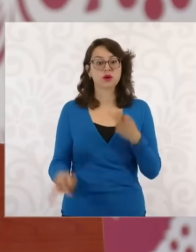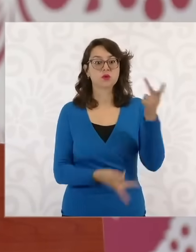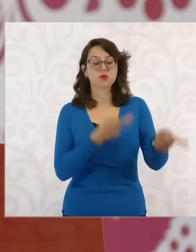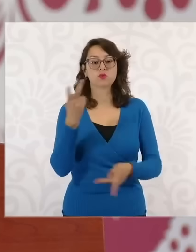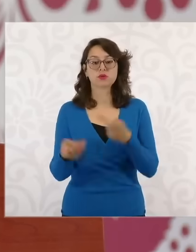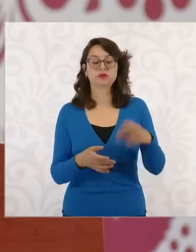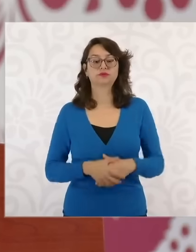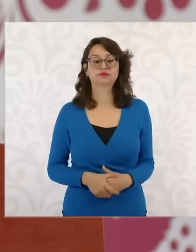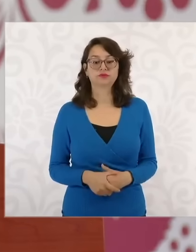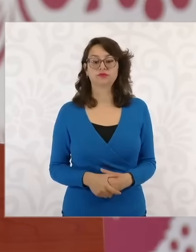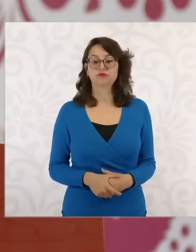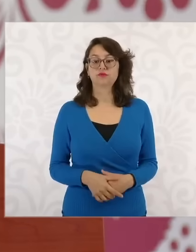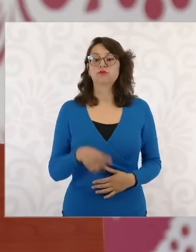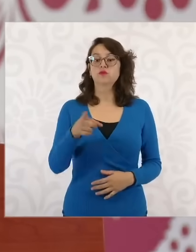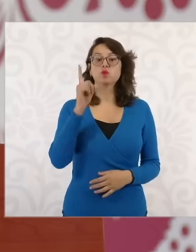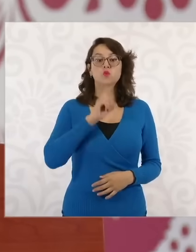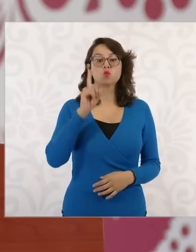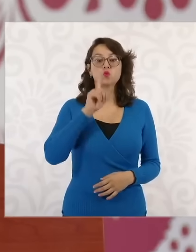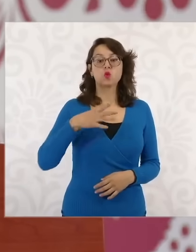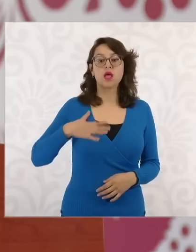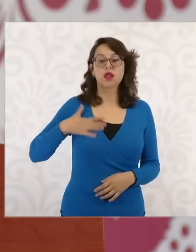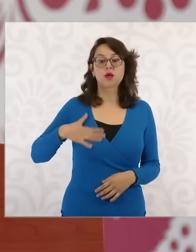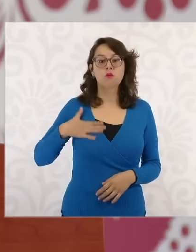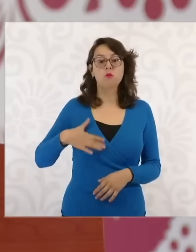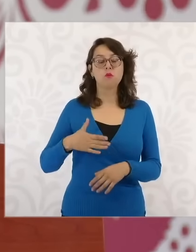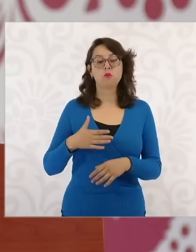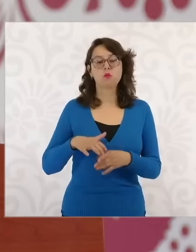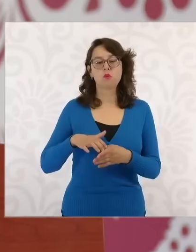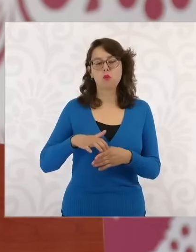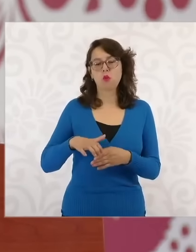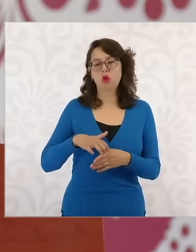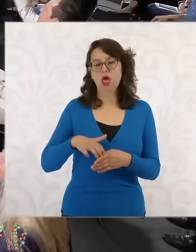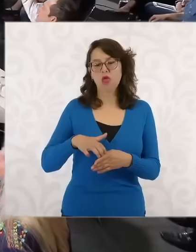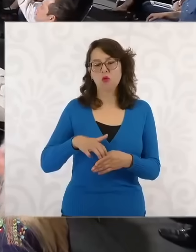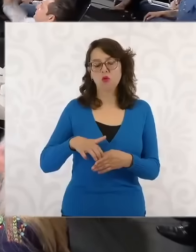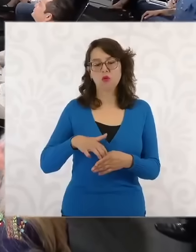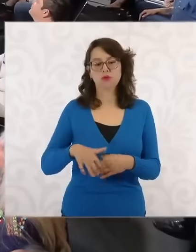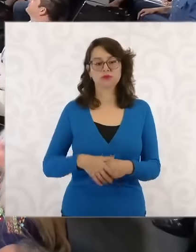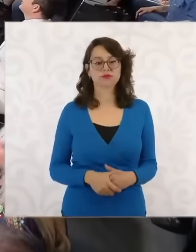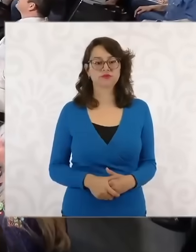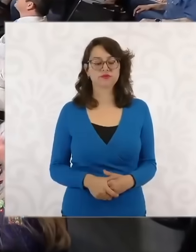A ver, vamos con la compañera de moradito de lila y luego aquí adelante y luego vamos